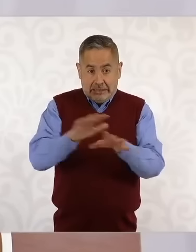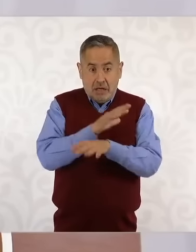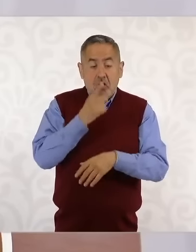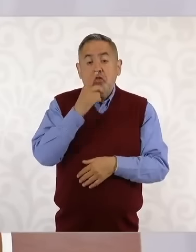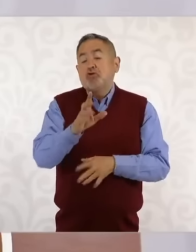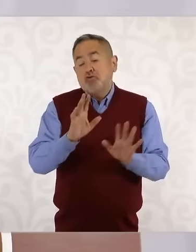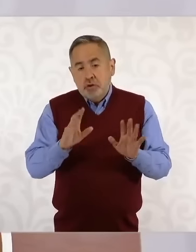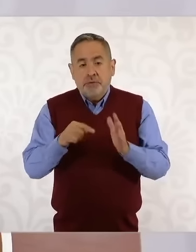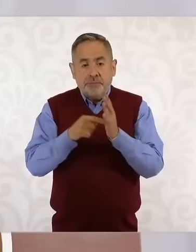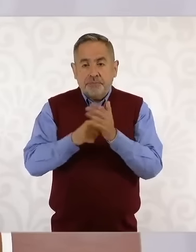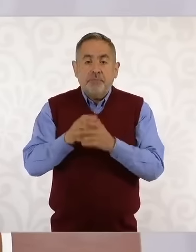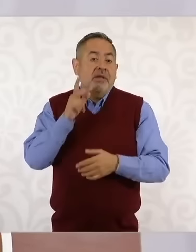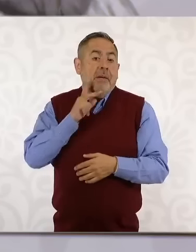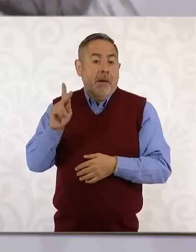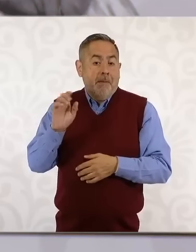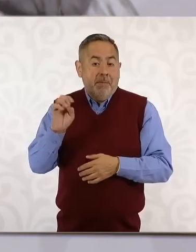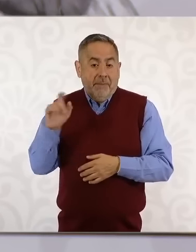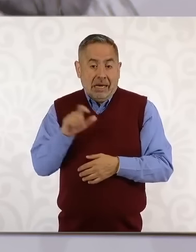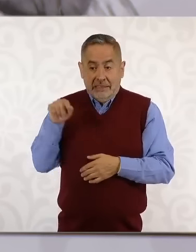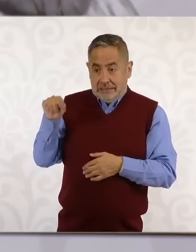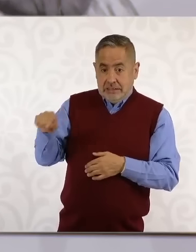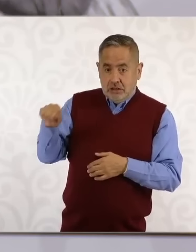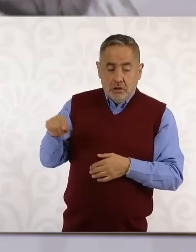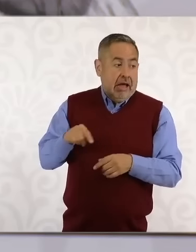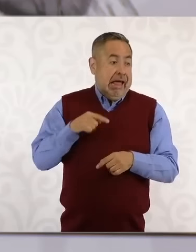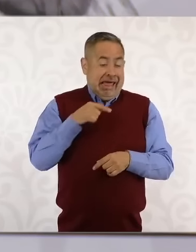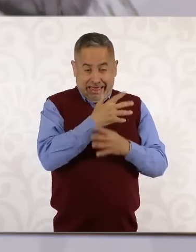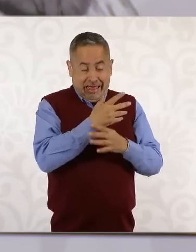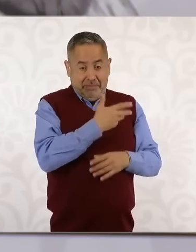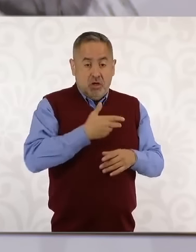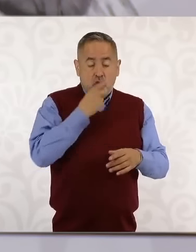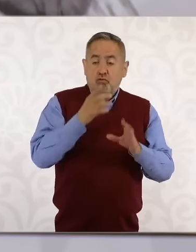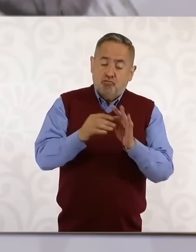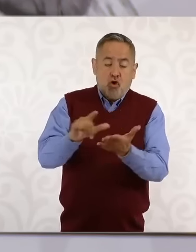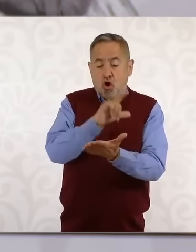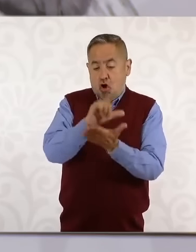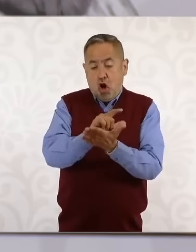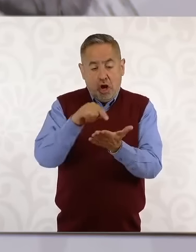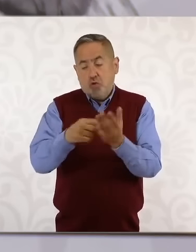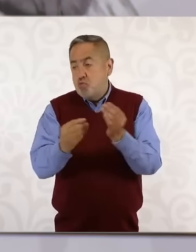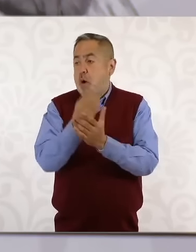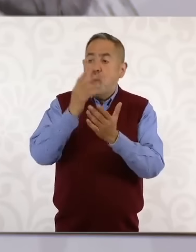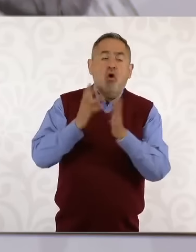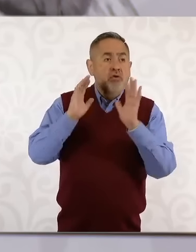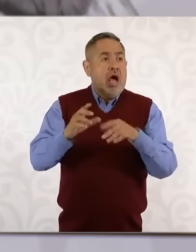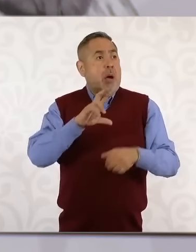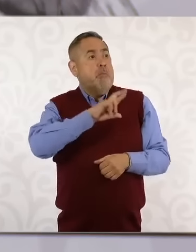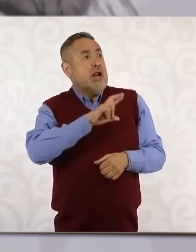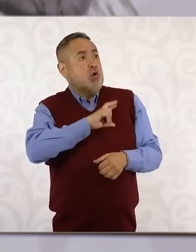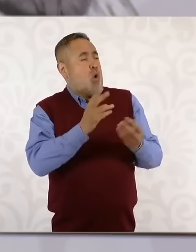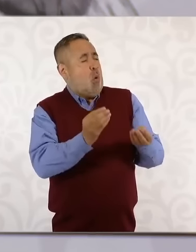particularmente en el petróleo, dijeron que por la reforma energética acá iba a haber tanta inversión